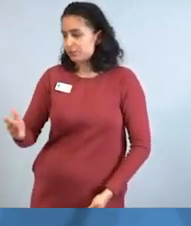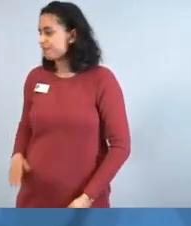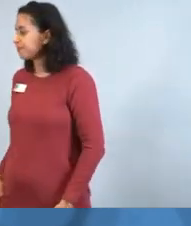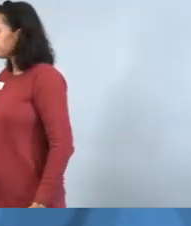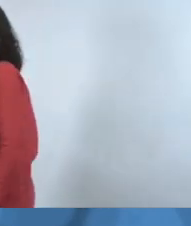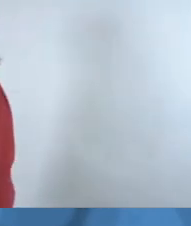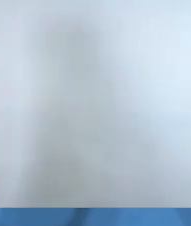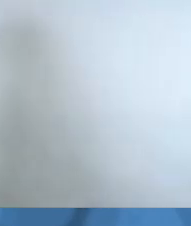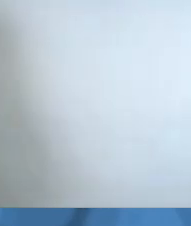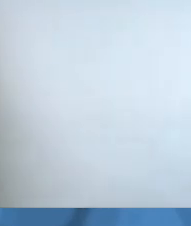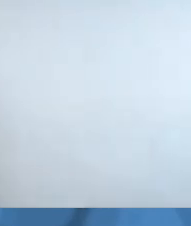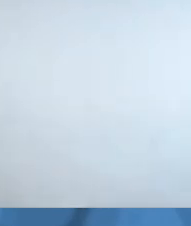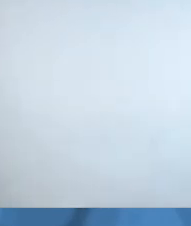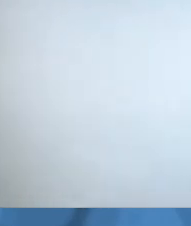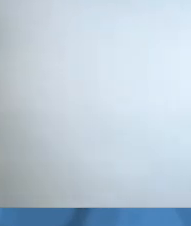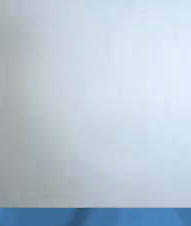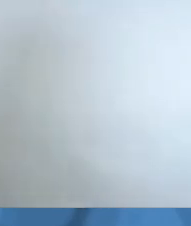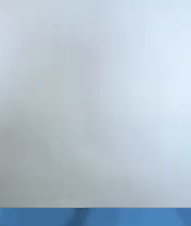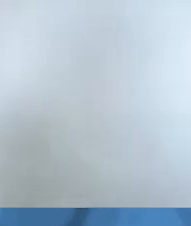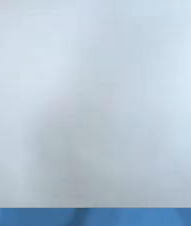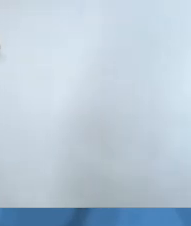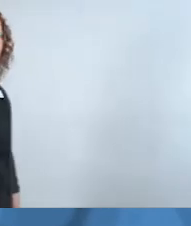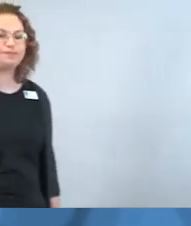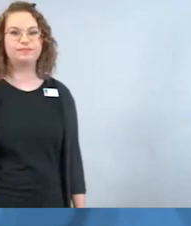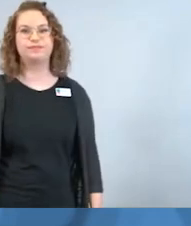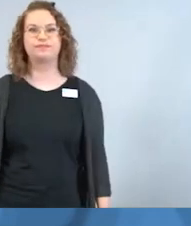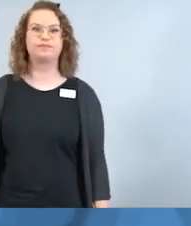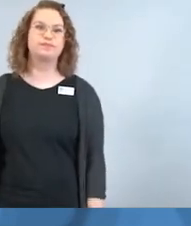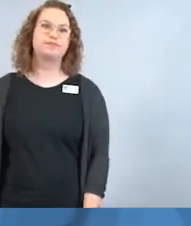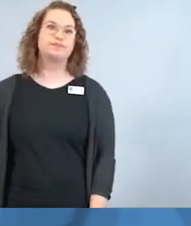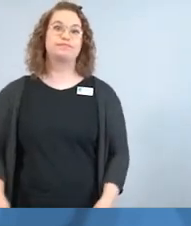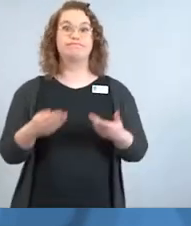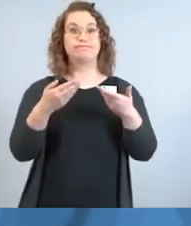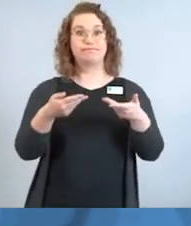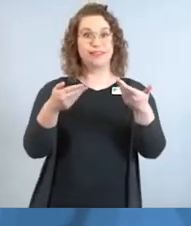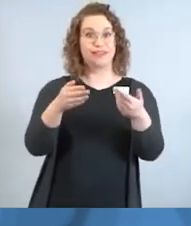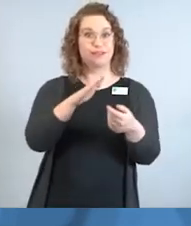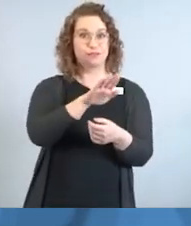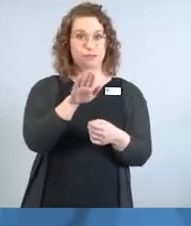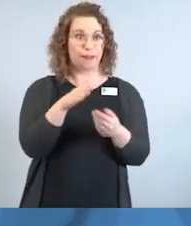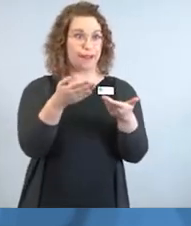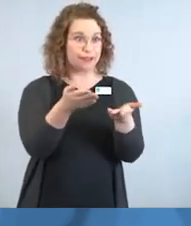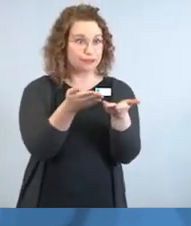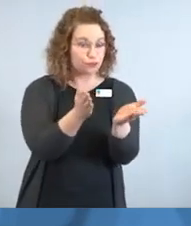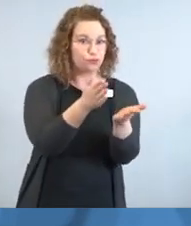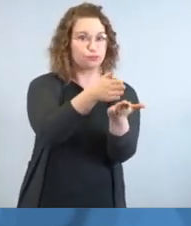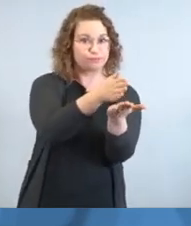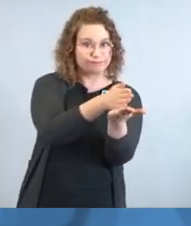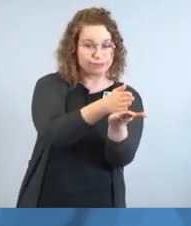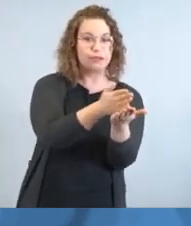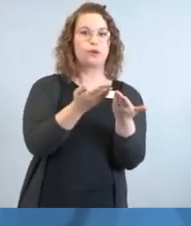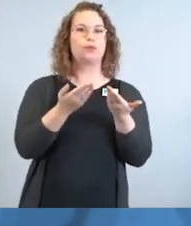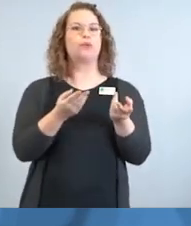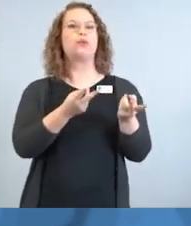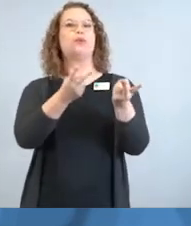Otetaan ensin muutama yleinen koronarokotteita koskeva kysymys.